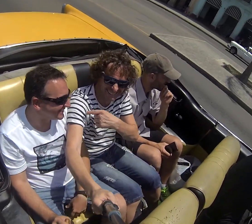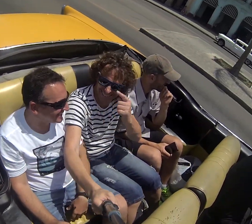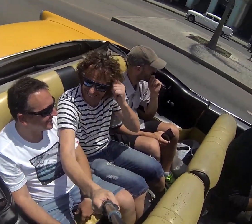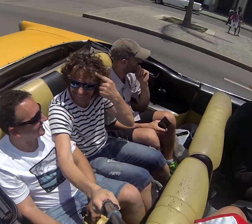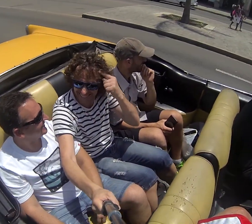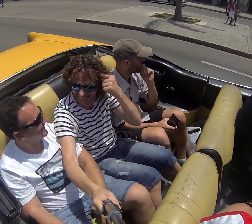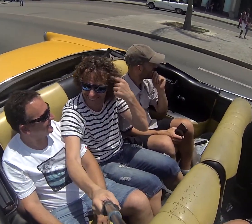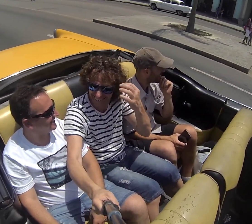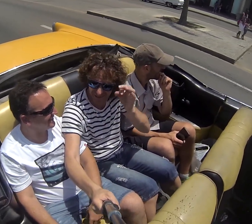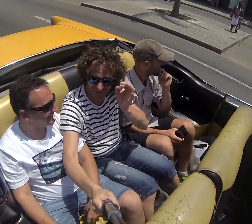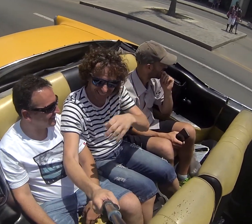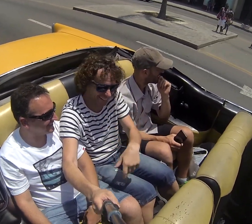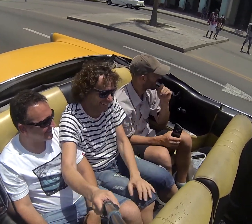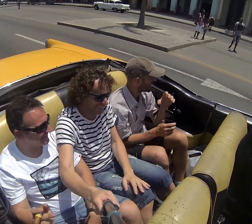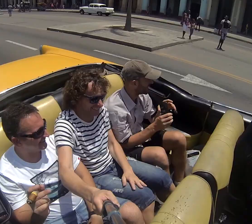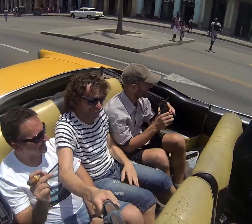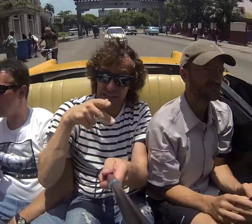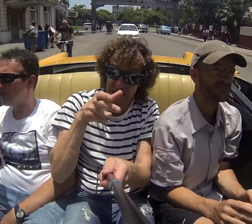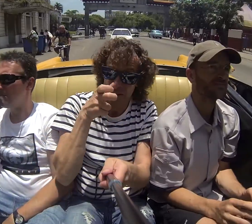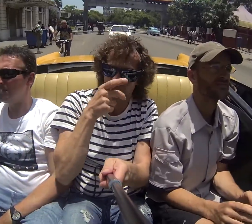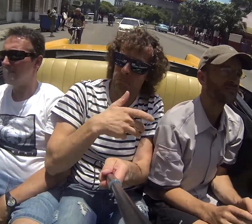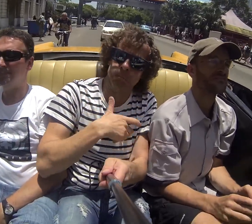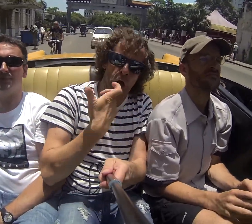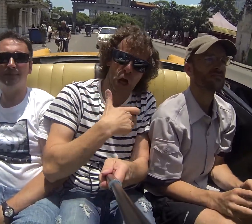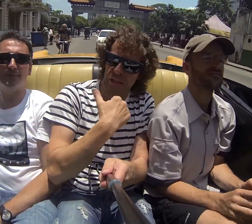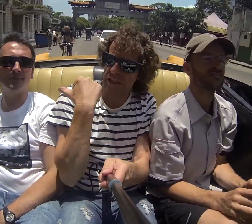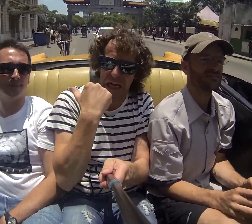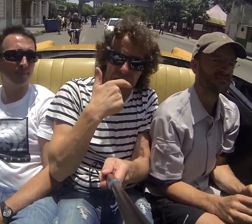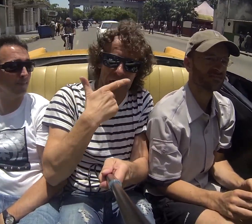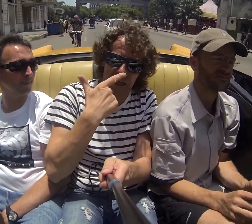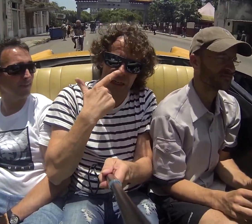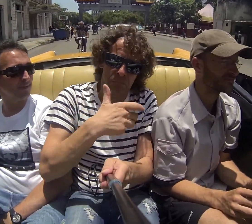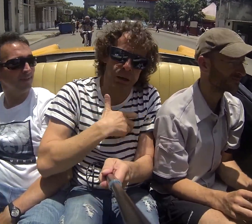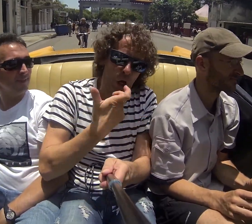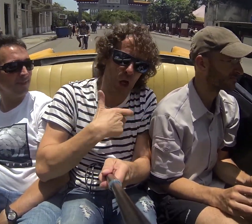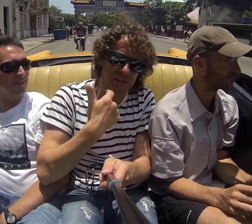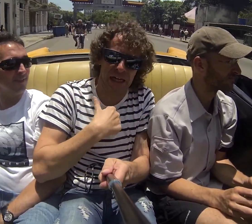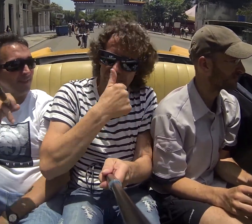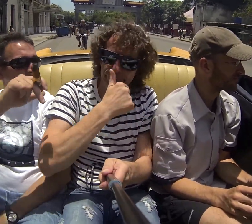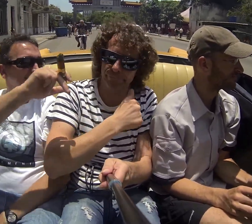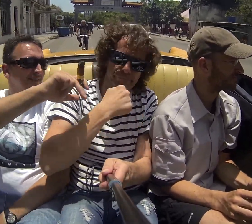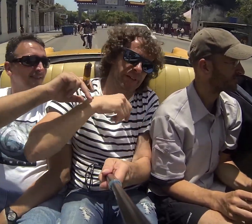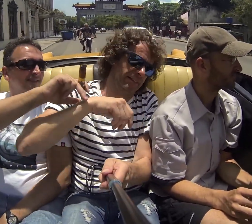Ja, ja, qué loco está, ¿verdad? Me molesta el olor del puro y me estoy aguantando